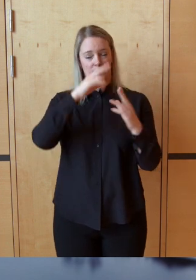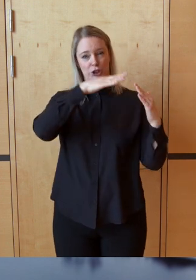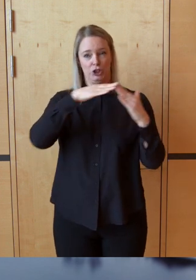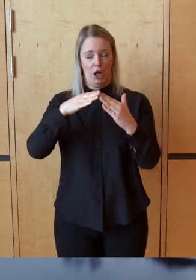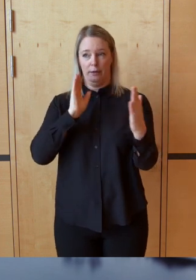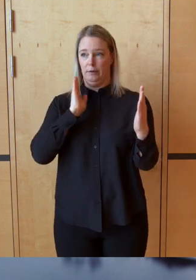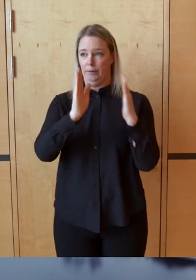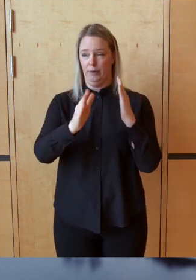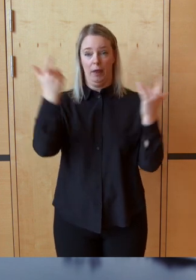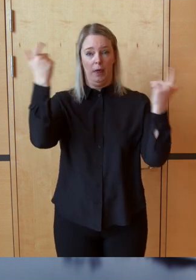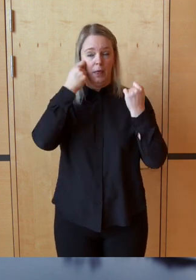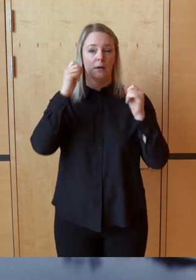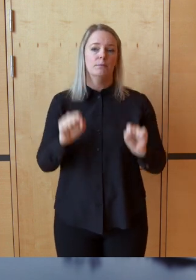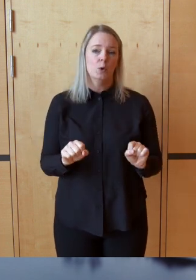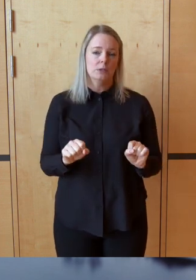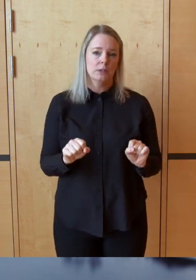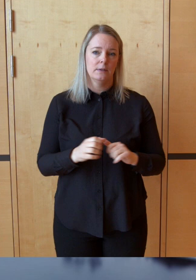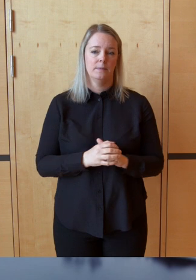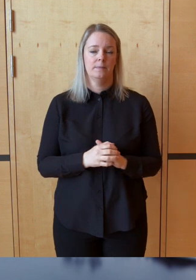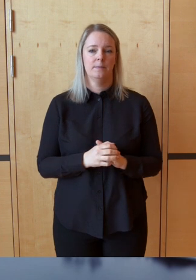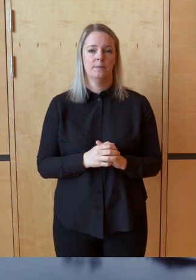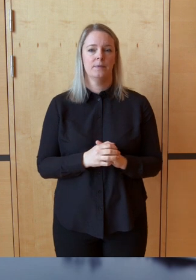Att jag håller med Marker där på alla de bitarna nu gäller det